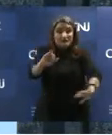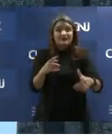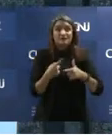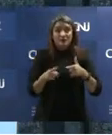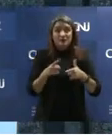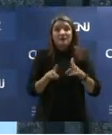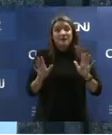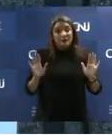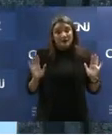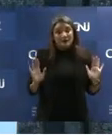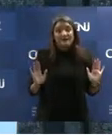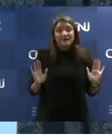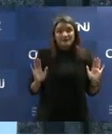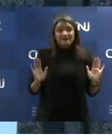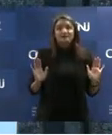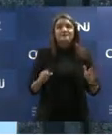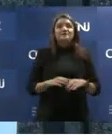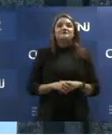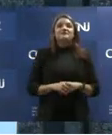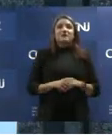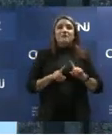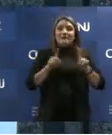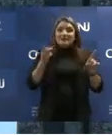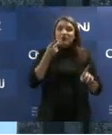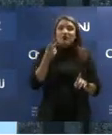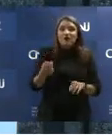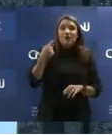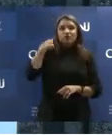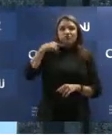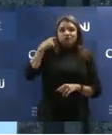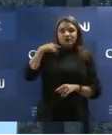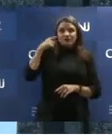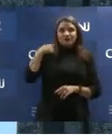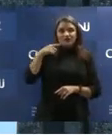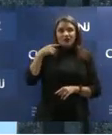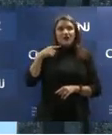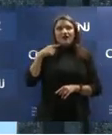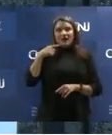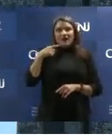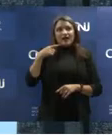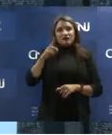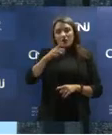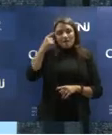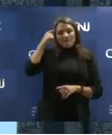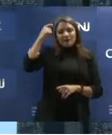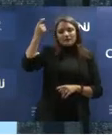Mas eu falei para os advogados saberem que eu usei essa frase, devo ter extraído de algum livro.